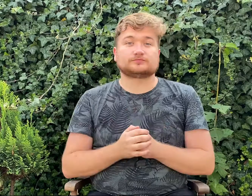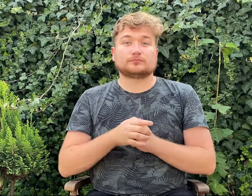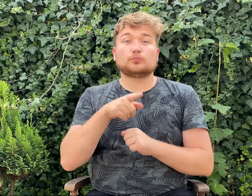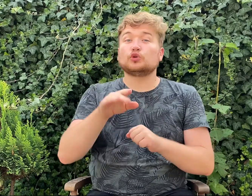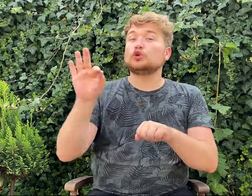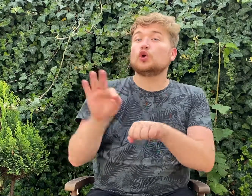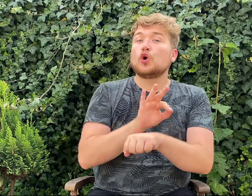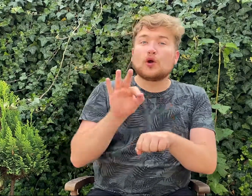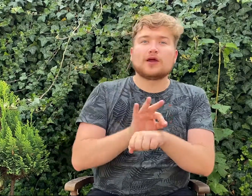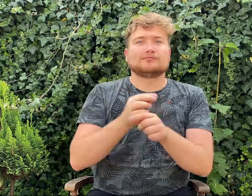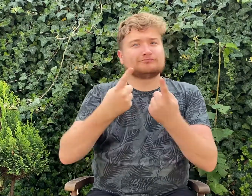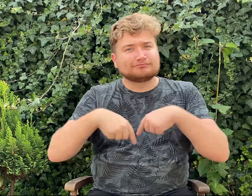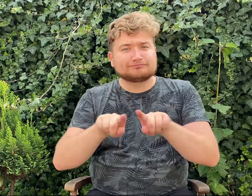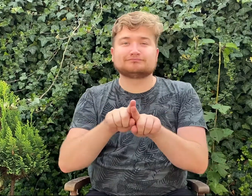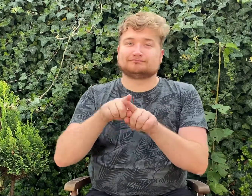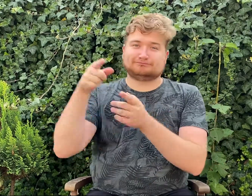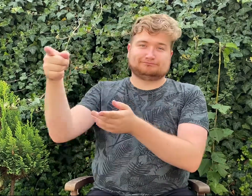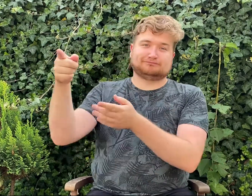Nasz projekt jest dofinansowany ze środków